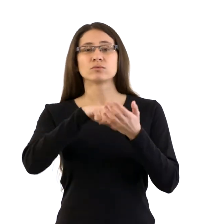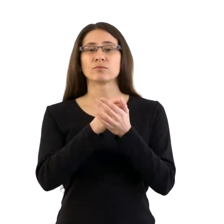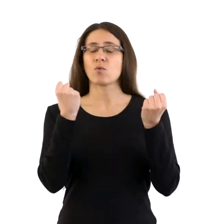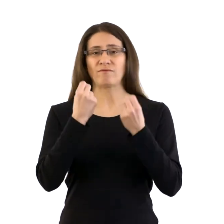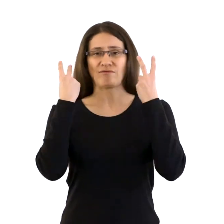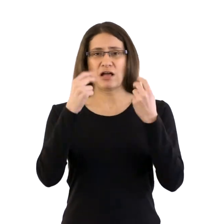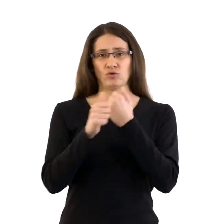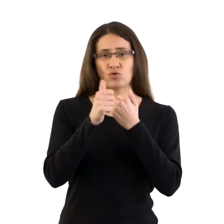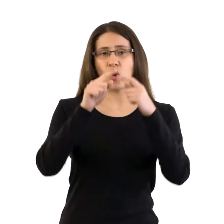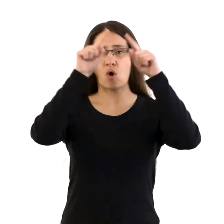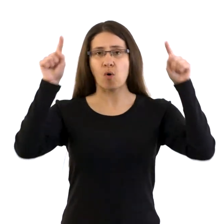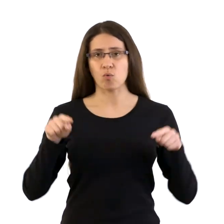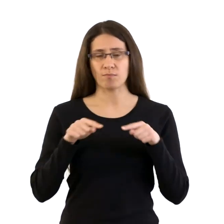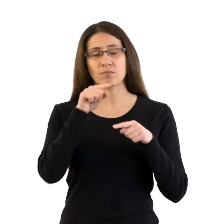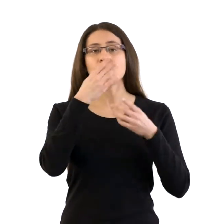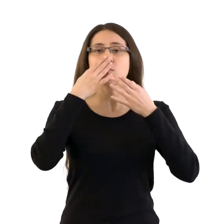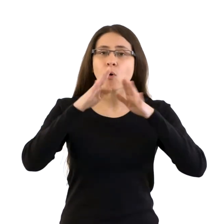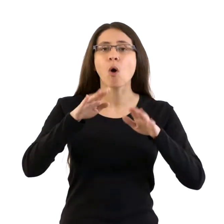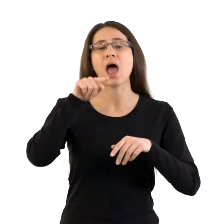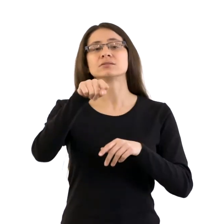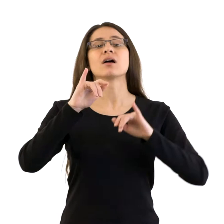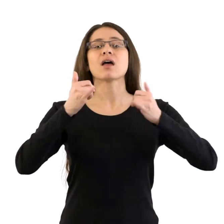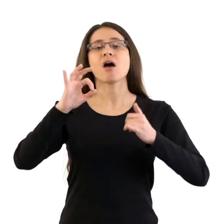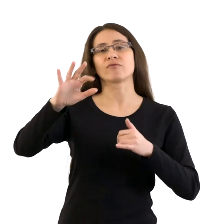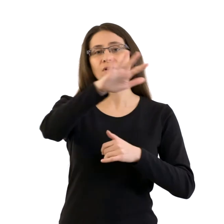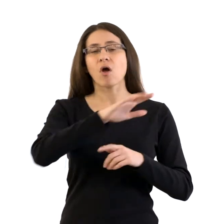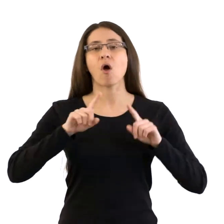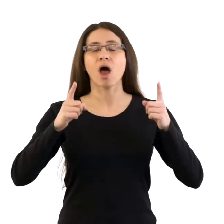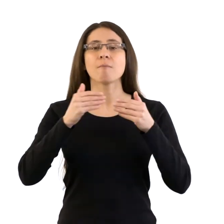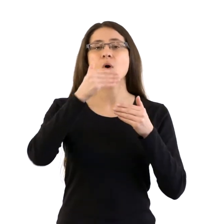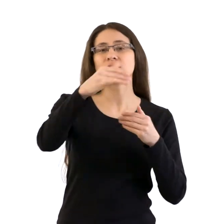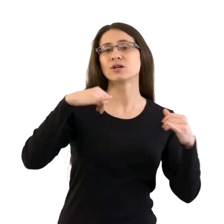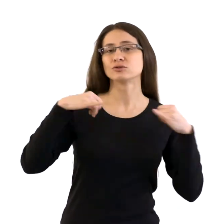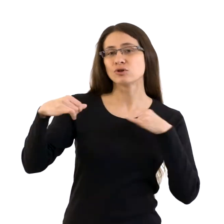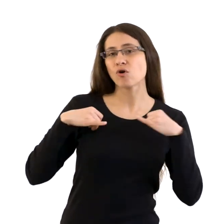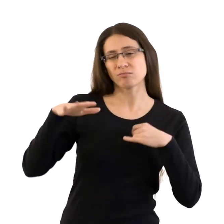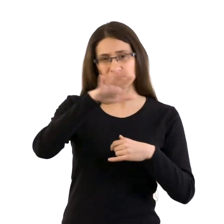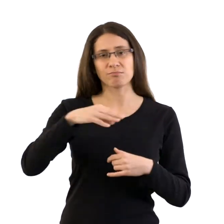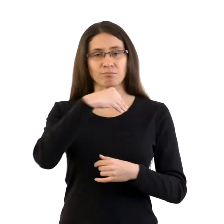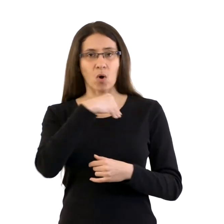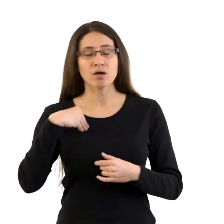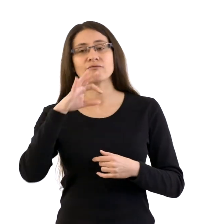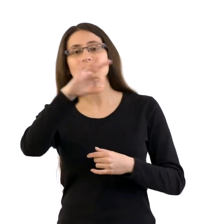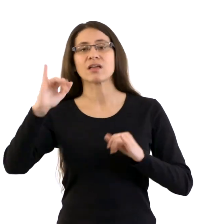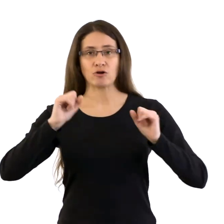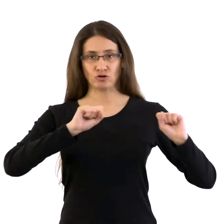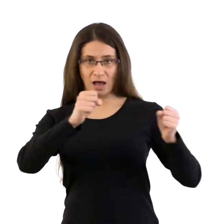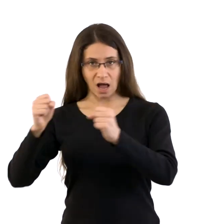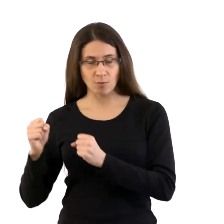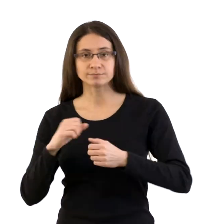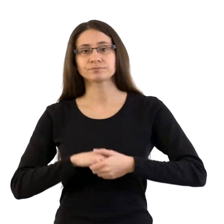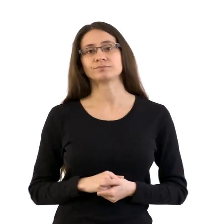Ustawa ta jest najważniejszym dokumentem regulującym zasady funkcjonowania sektora organizacji pozarządowych w Polsce.